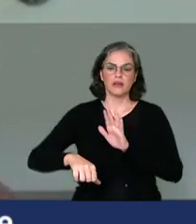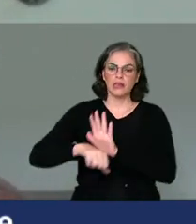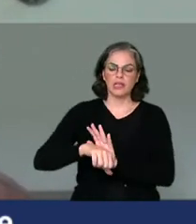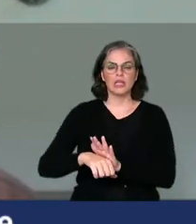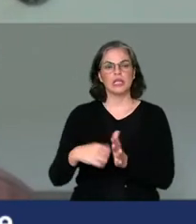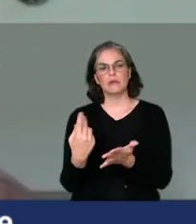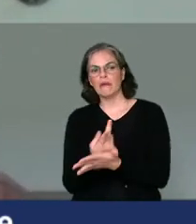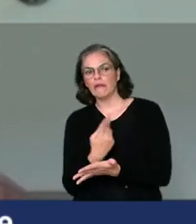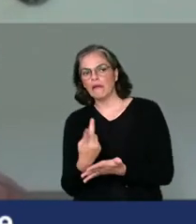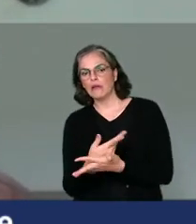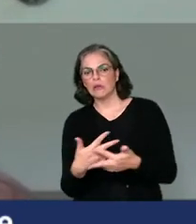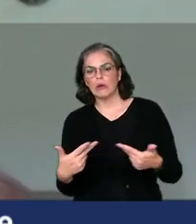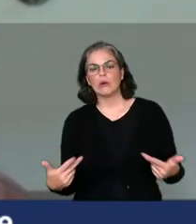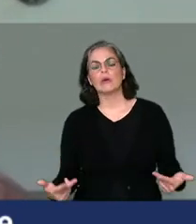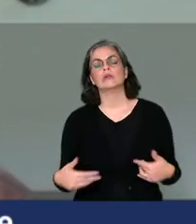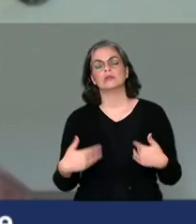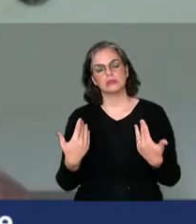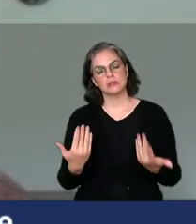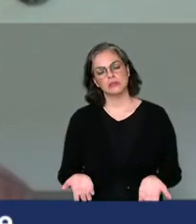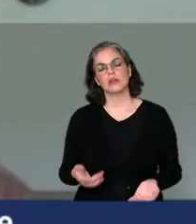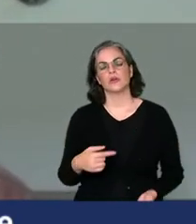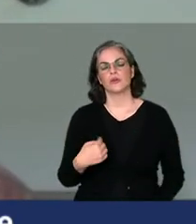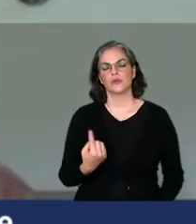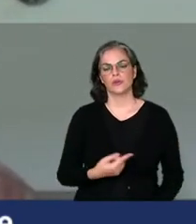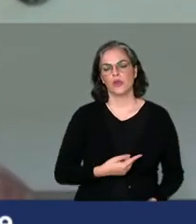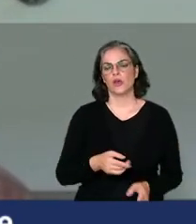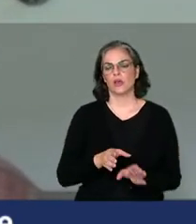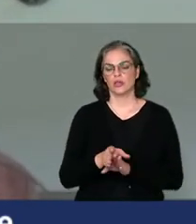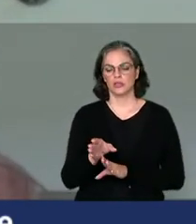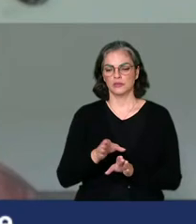VAI ATUAR NA PREVENÇÃO DÓS ILÍCITOS QUE PODEM OCORRER E JUSTAMENTE NESSE SENTIDO QUE A REDE VAI ORIENTAR SIM AO